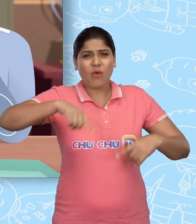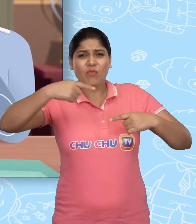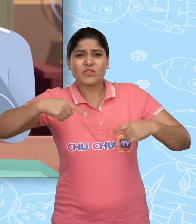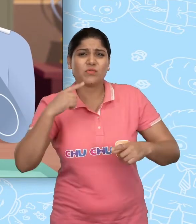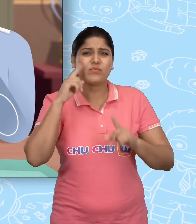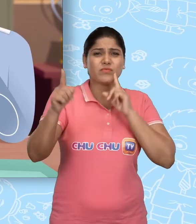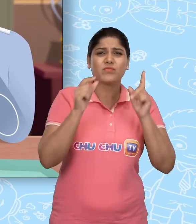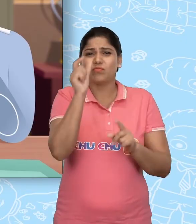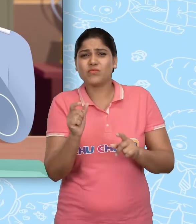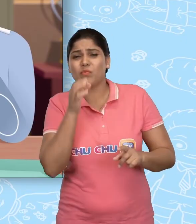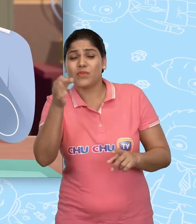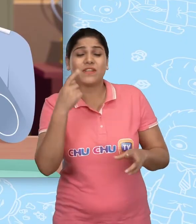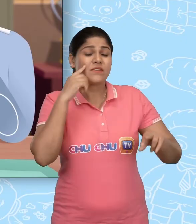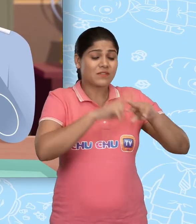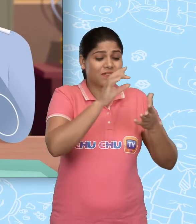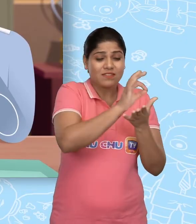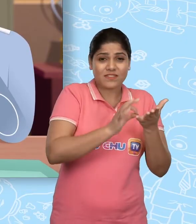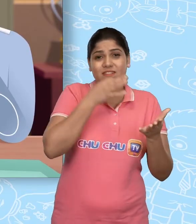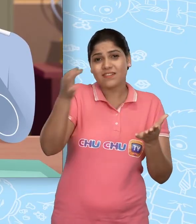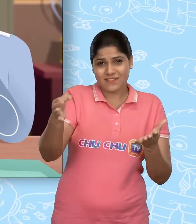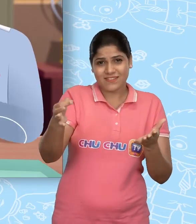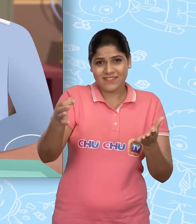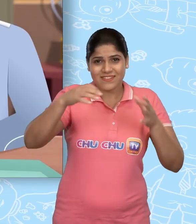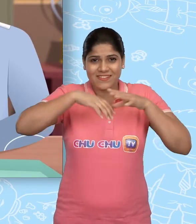वो हमेशा कोई न कोई बहाने बना देता है जब भी मै उसे कुछ लिखने को कहती हूँ